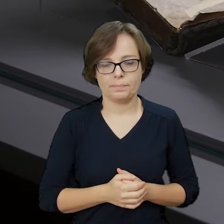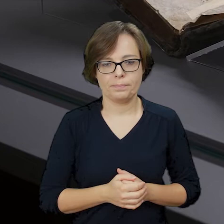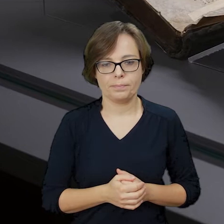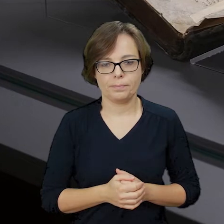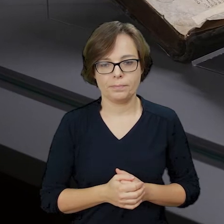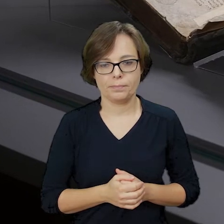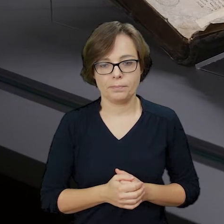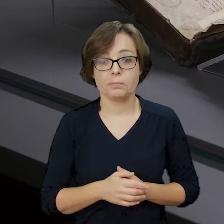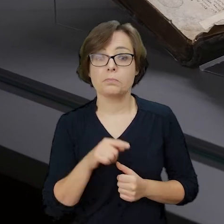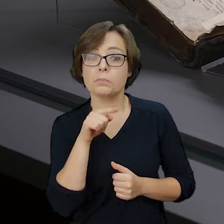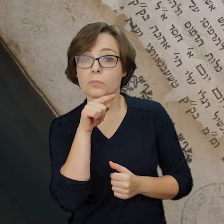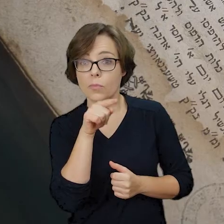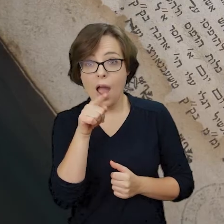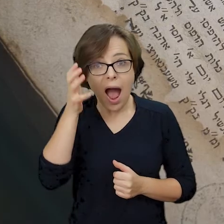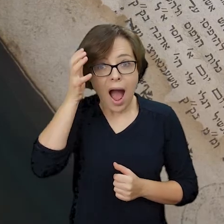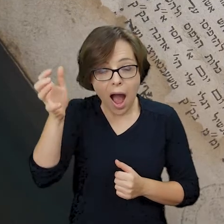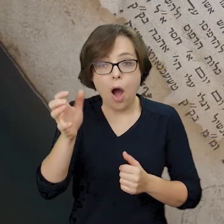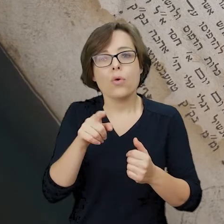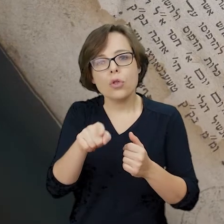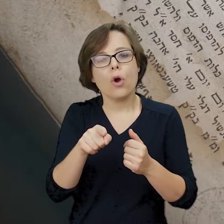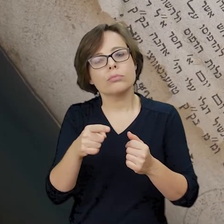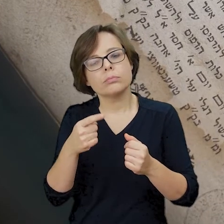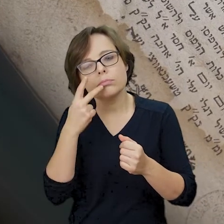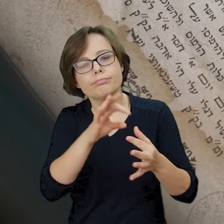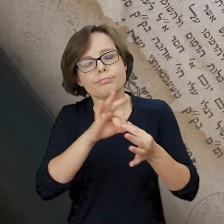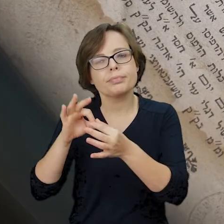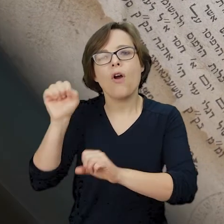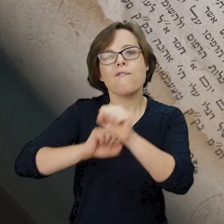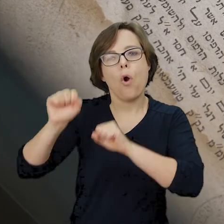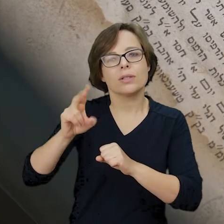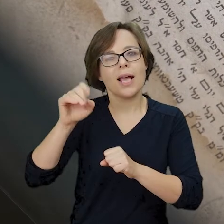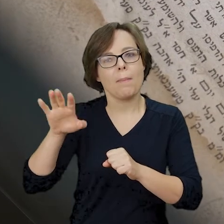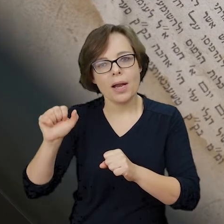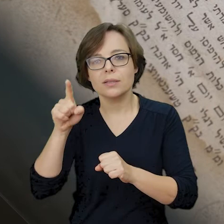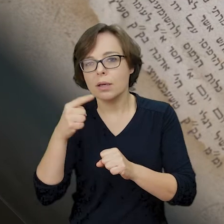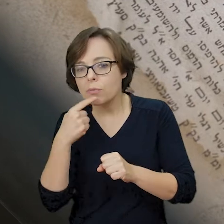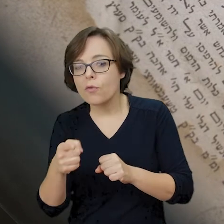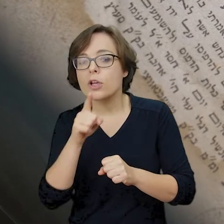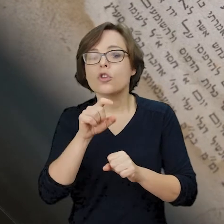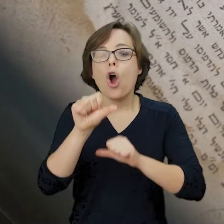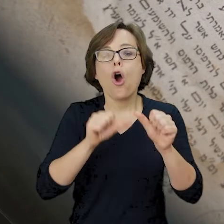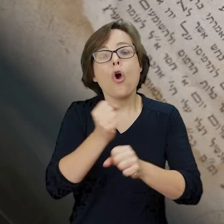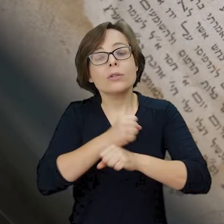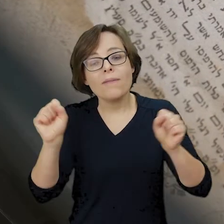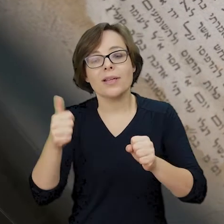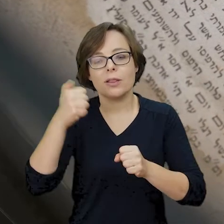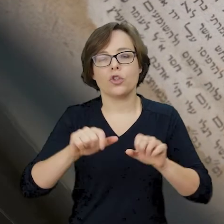w której autor powołuje się na wyliczenia włoskiego kabalisty, uznającego rok zbawienia na 1781.